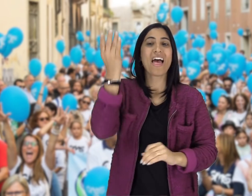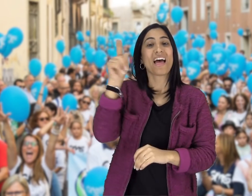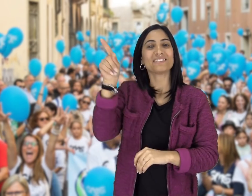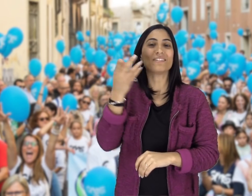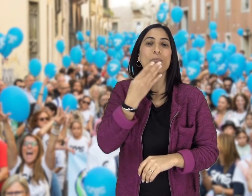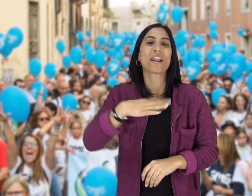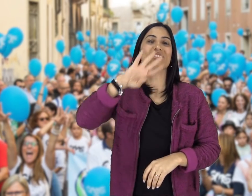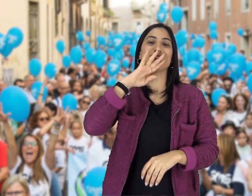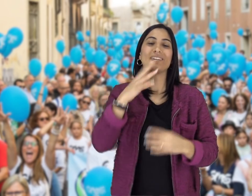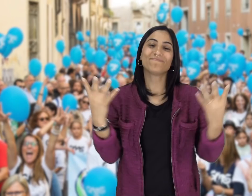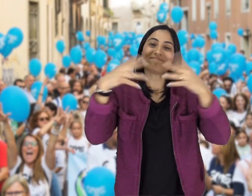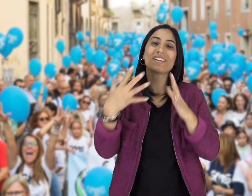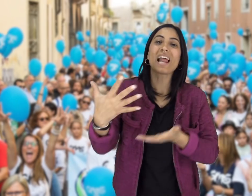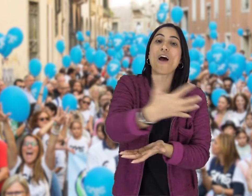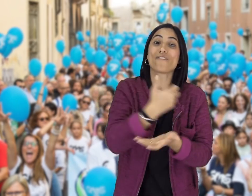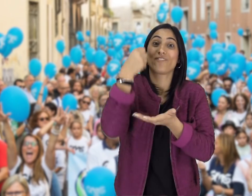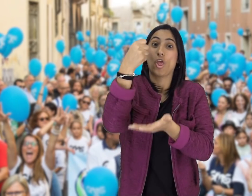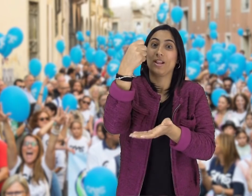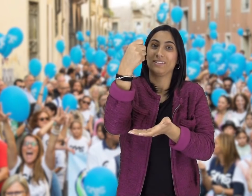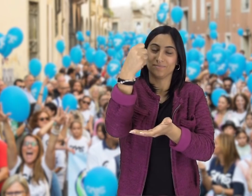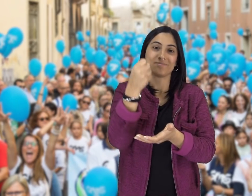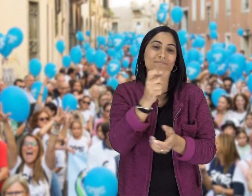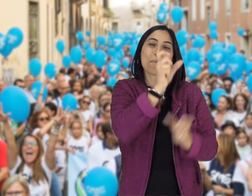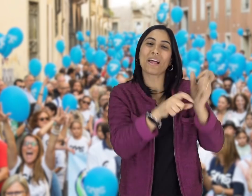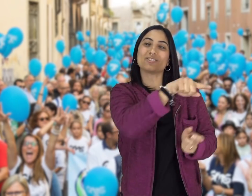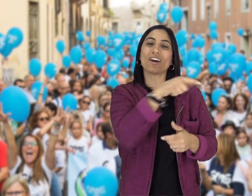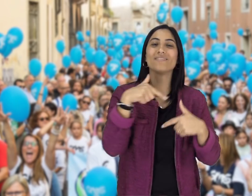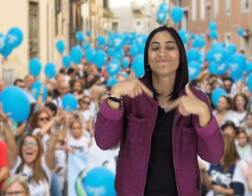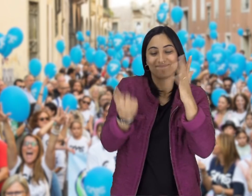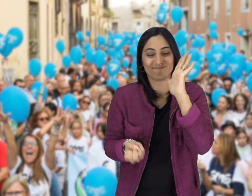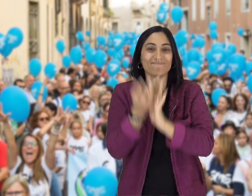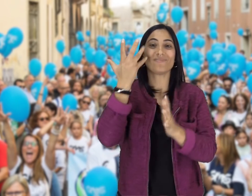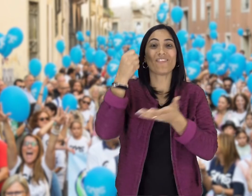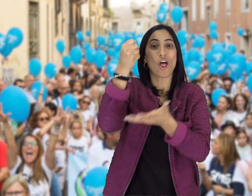e nessuno oltre all'ENS e eventualmente alla persona che ha creato la raccolta fondi